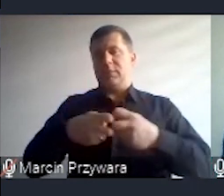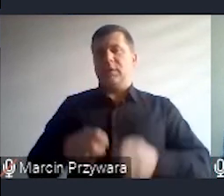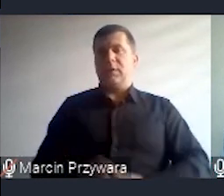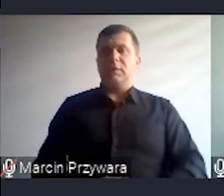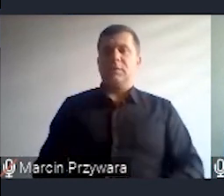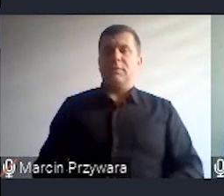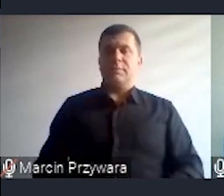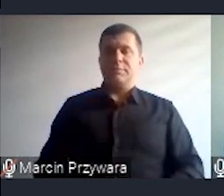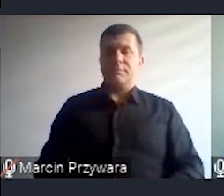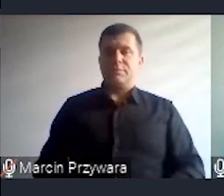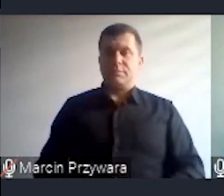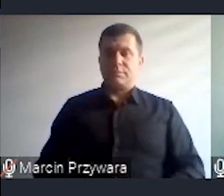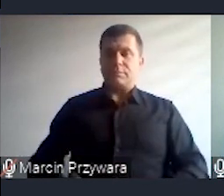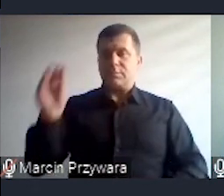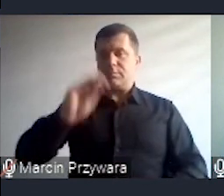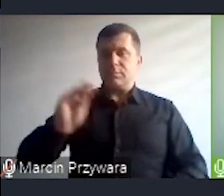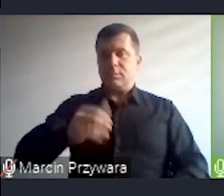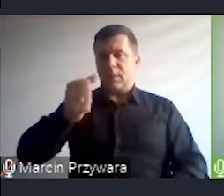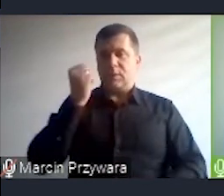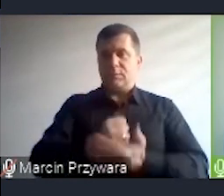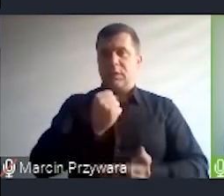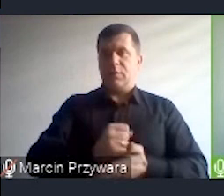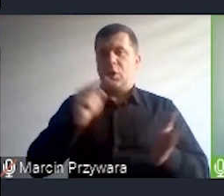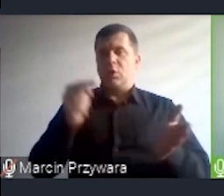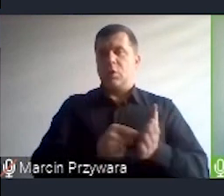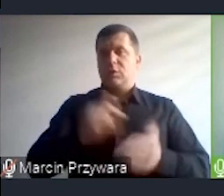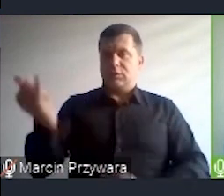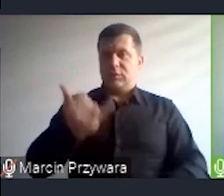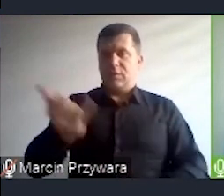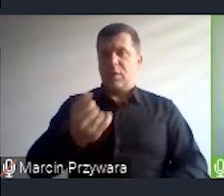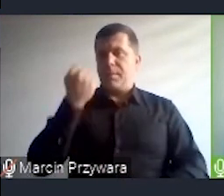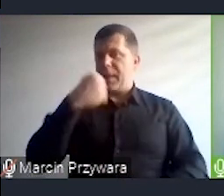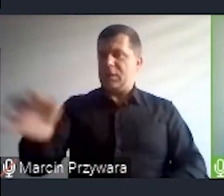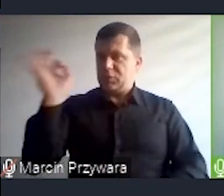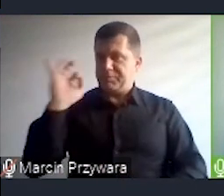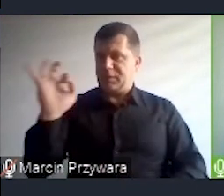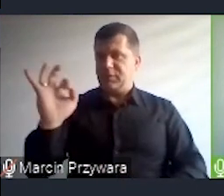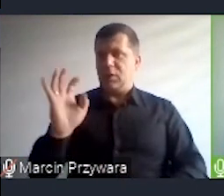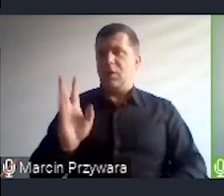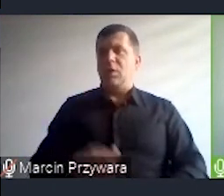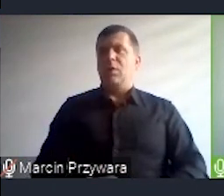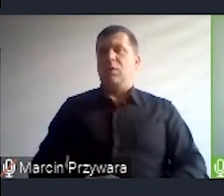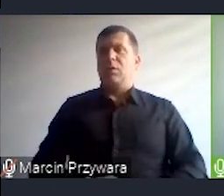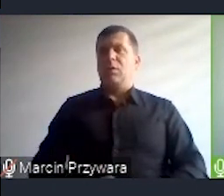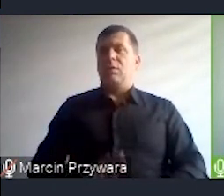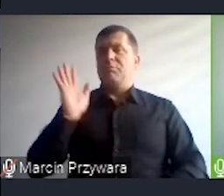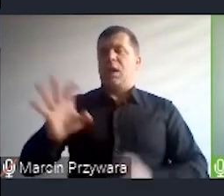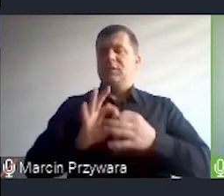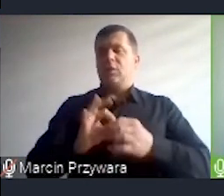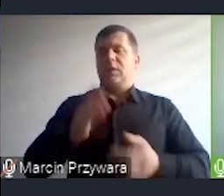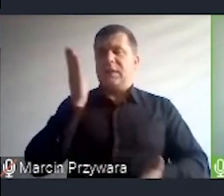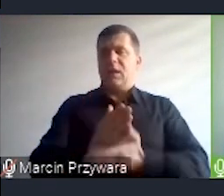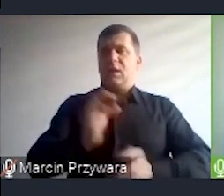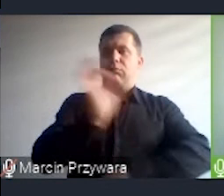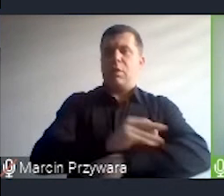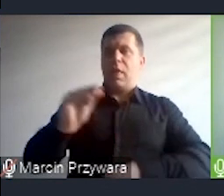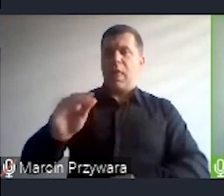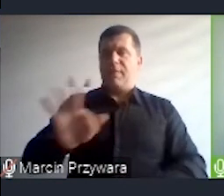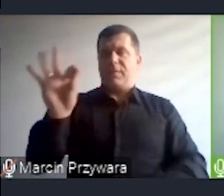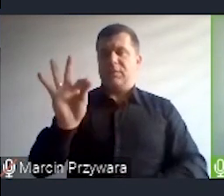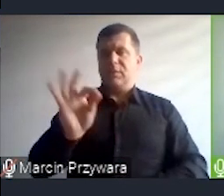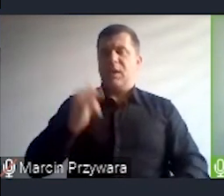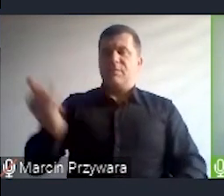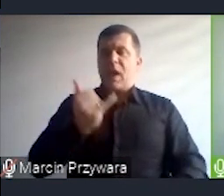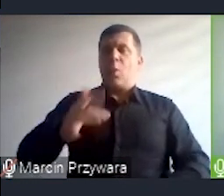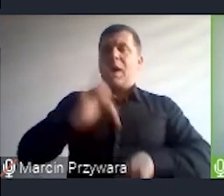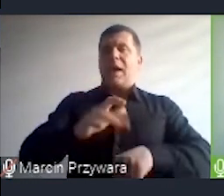I jeszcze jedna kwestia dotycząca trwałości bardzo specyficznej bo związanej tylko z projektami EFS – trwałości rezultatów.